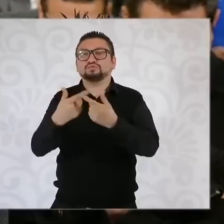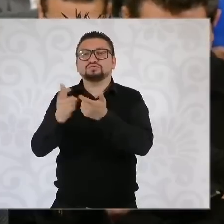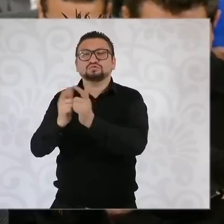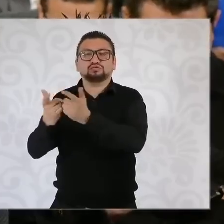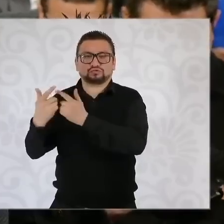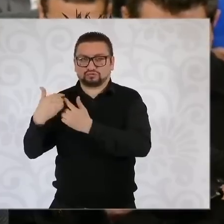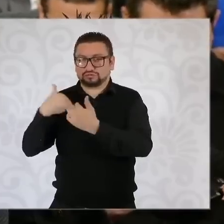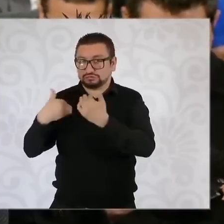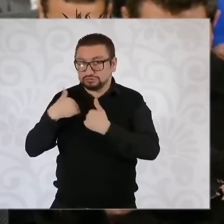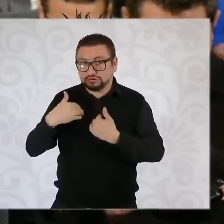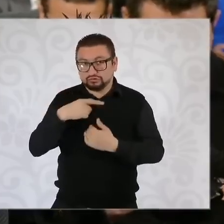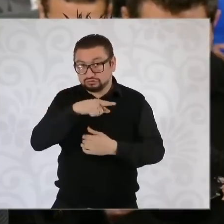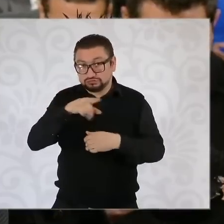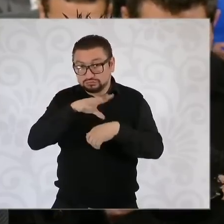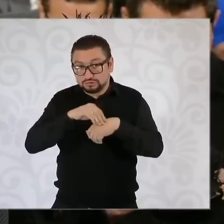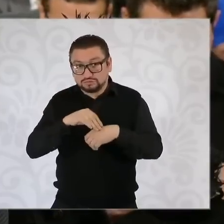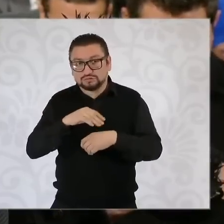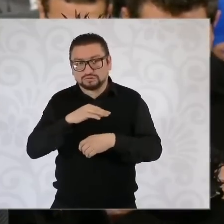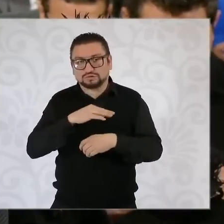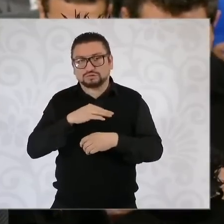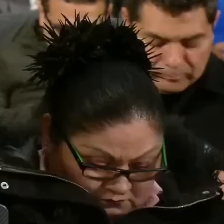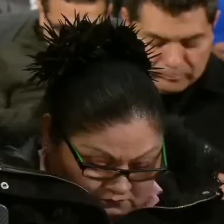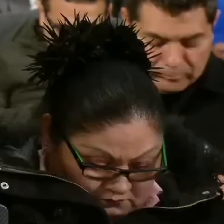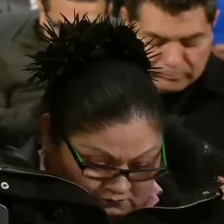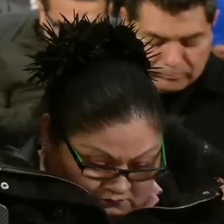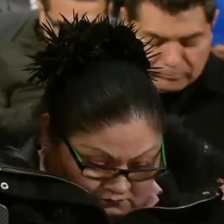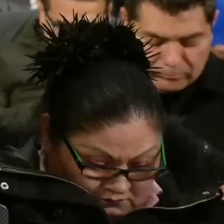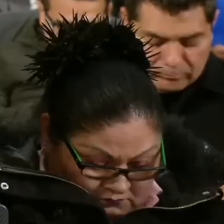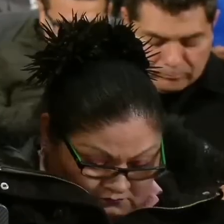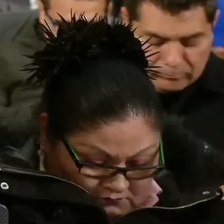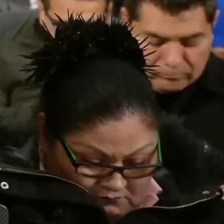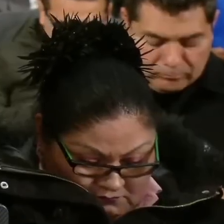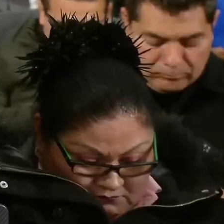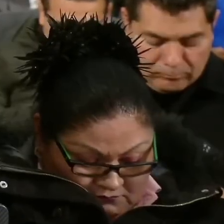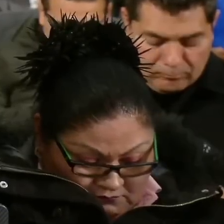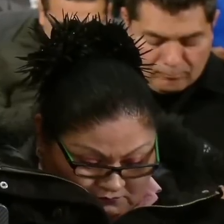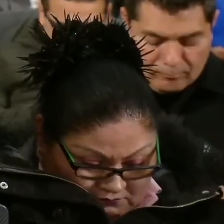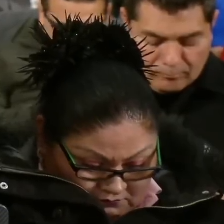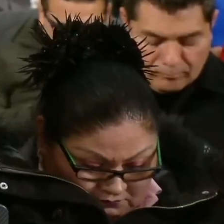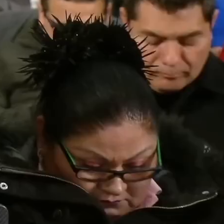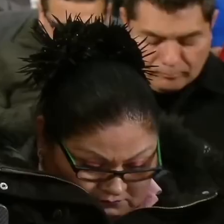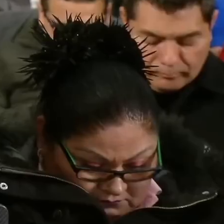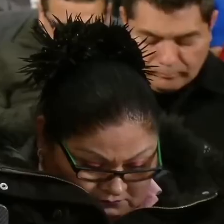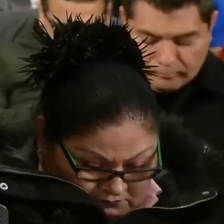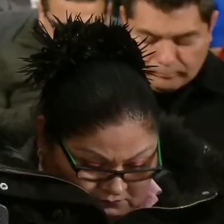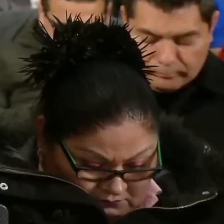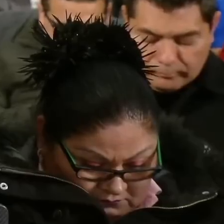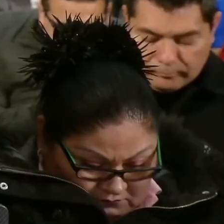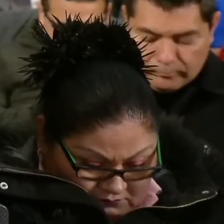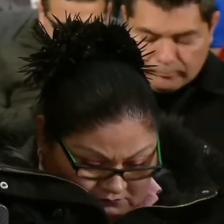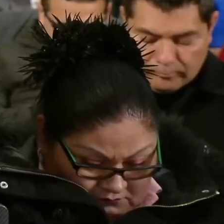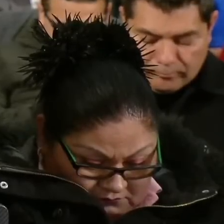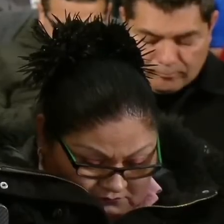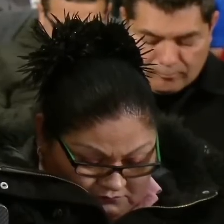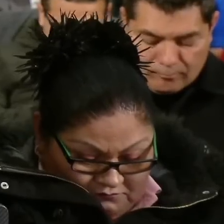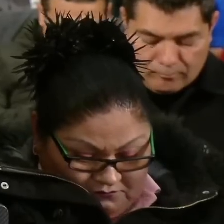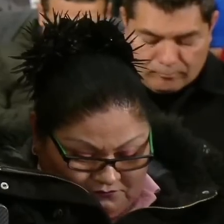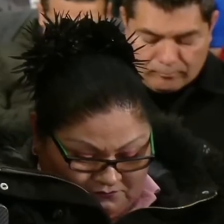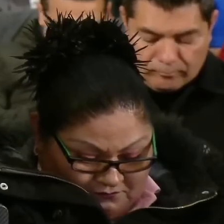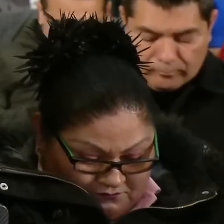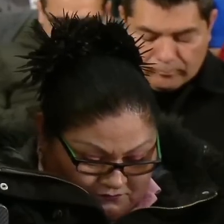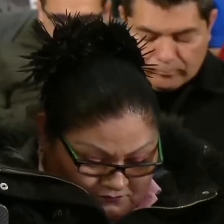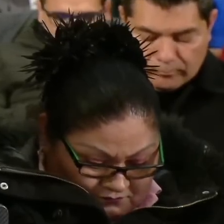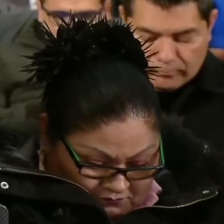me lo permite le mandan una carta porque dice así presidenta Claudia ch pardo presidenta de los est